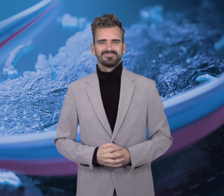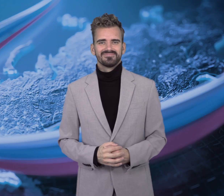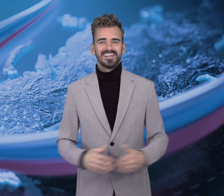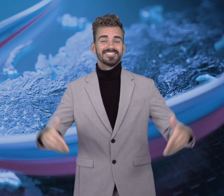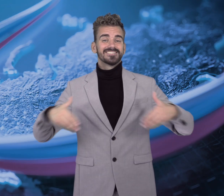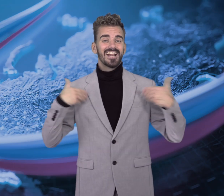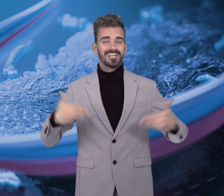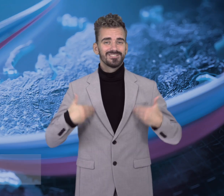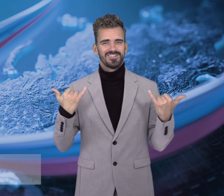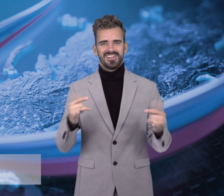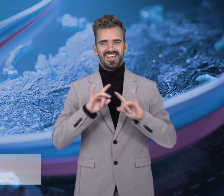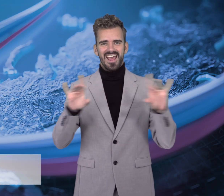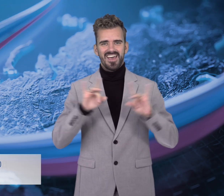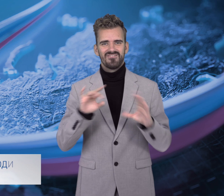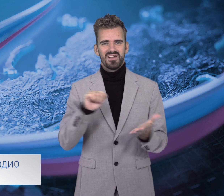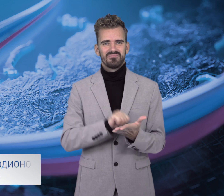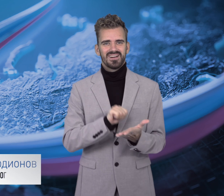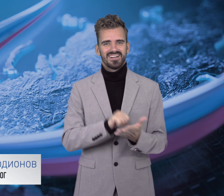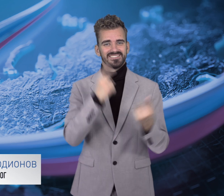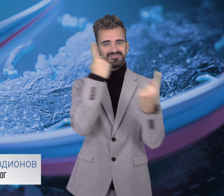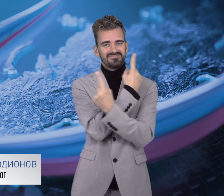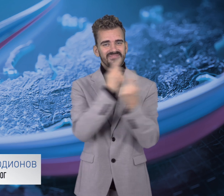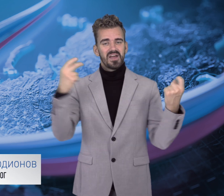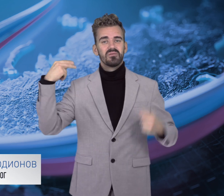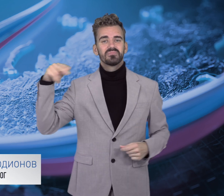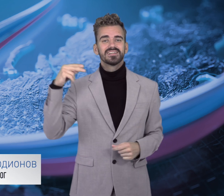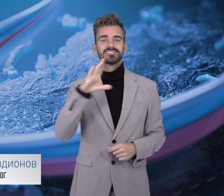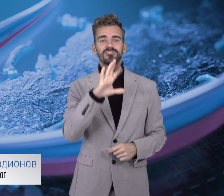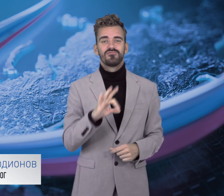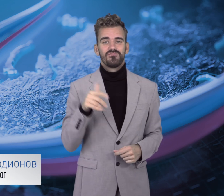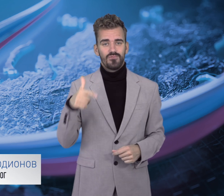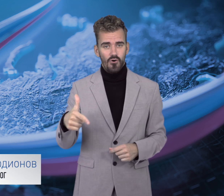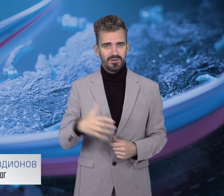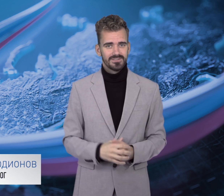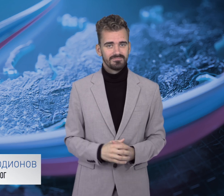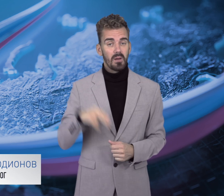Здравствуйте, в эфире пресс-служба Президента ВОГ!